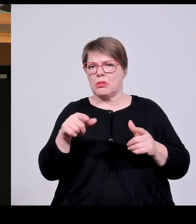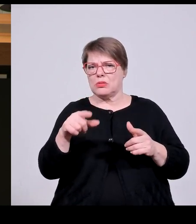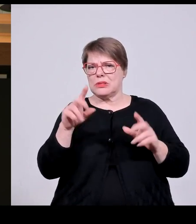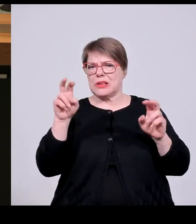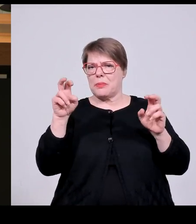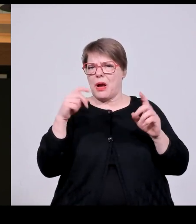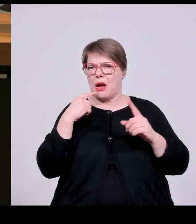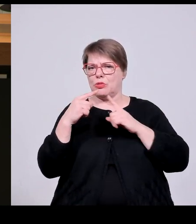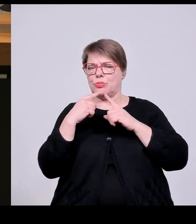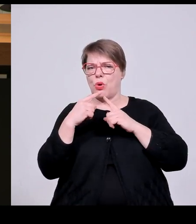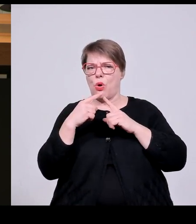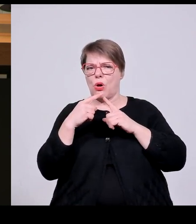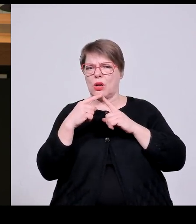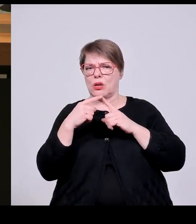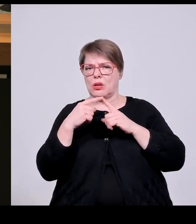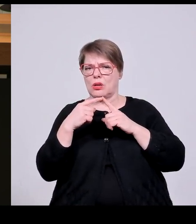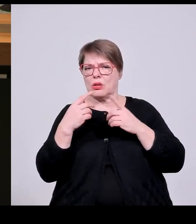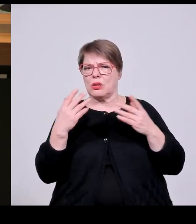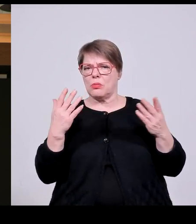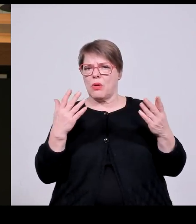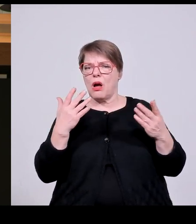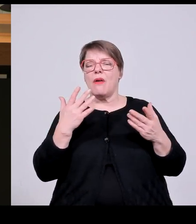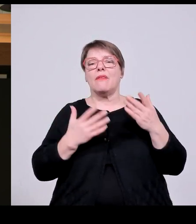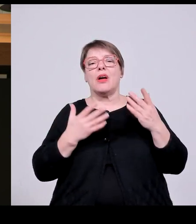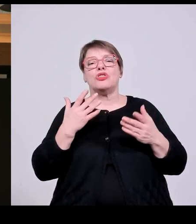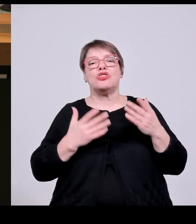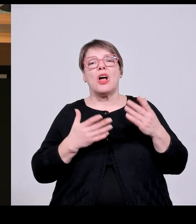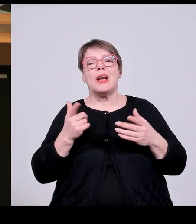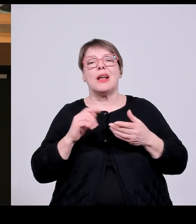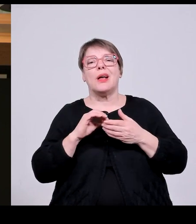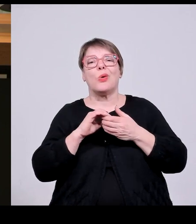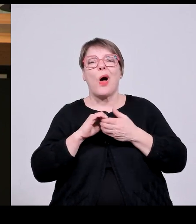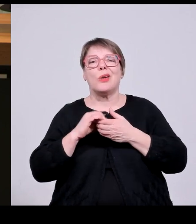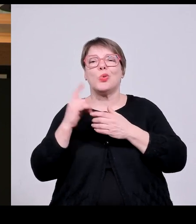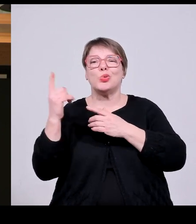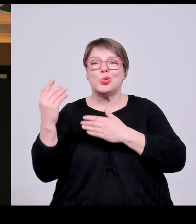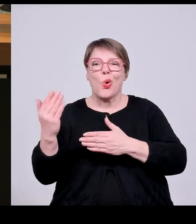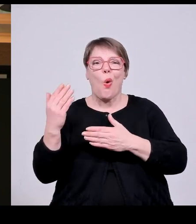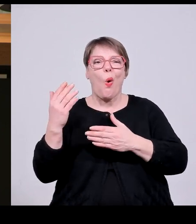Gelegenheit gibt, nochmal zu betonen, dass wir von der FDP es waren, die den Senat aufgefordert